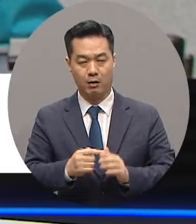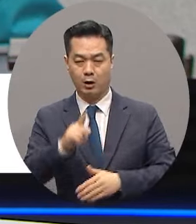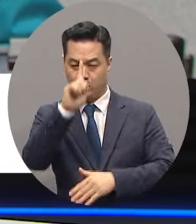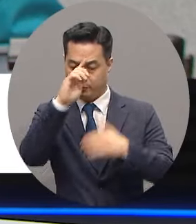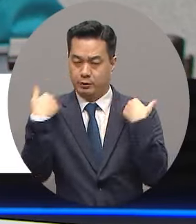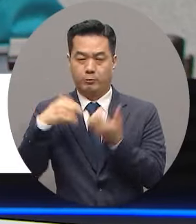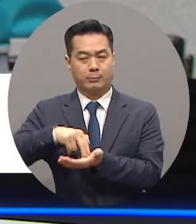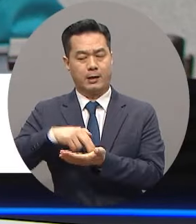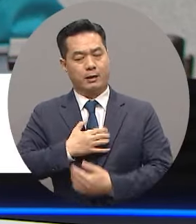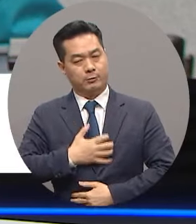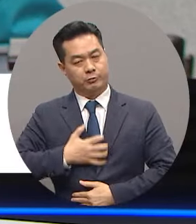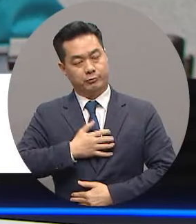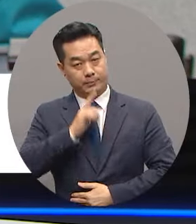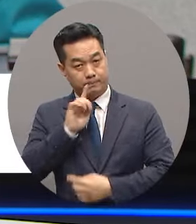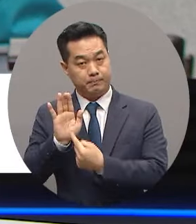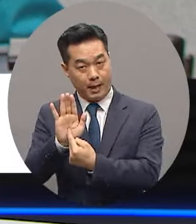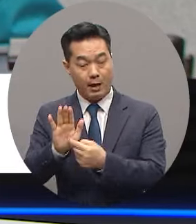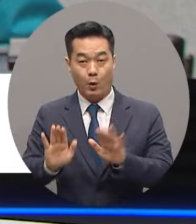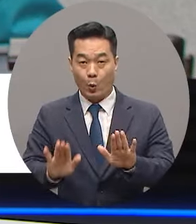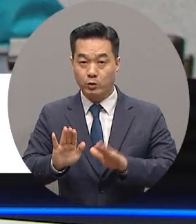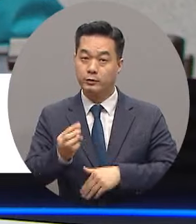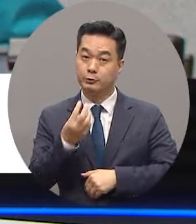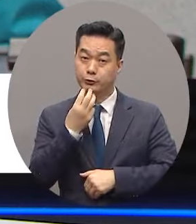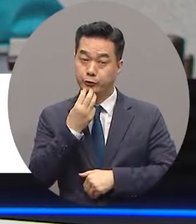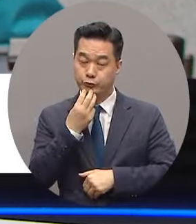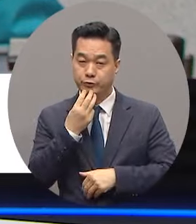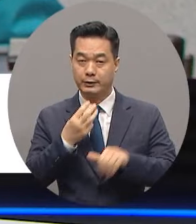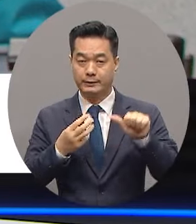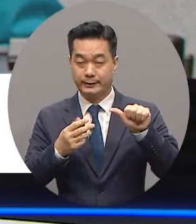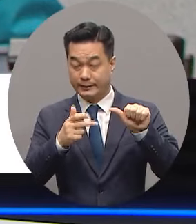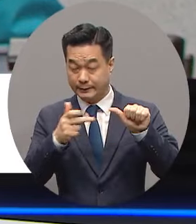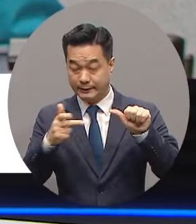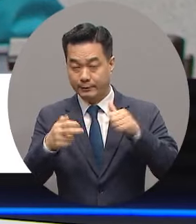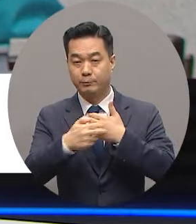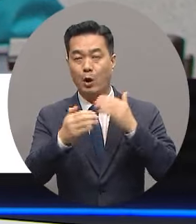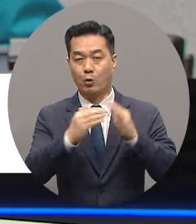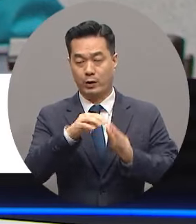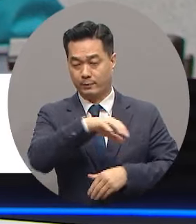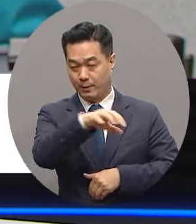정부가 심각한 우려를 표했습니다.